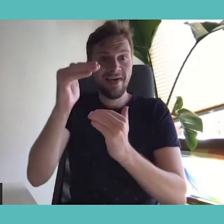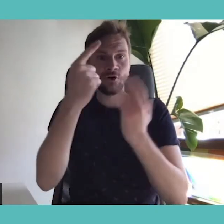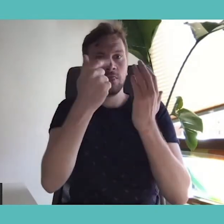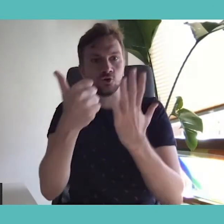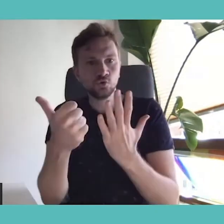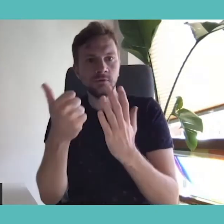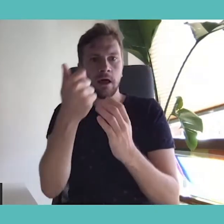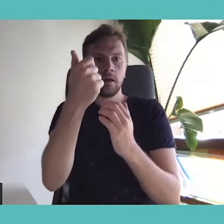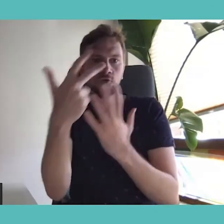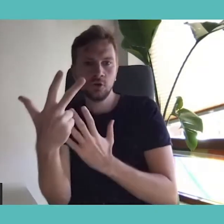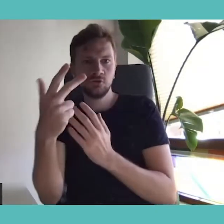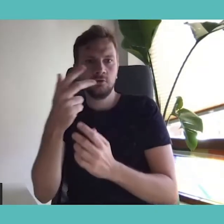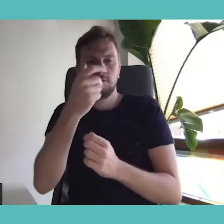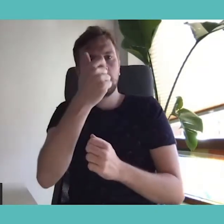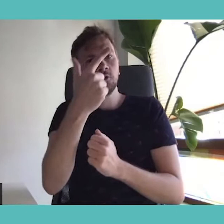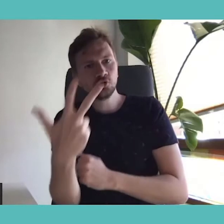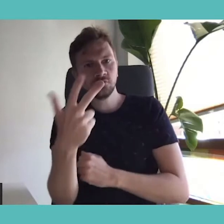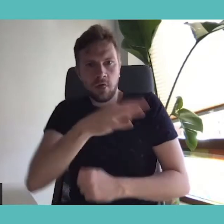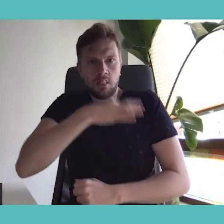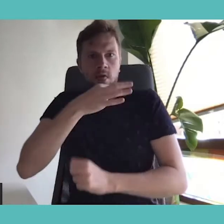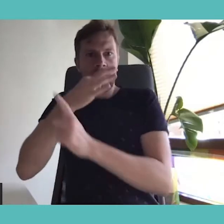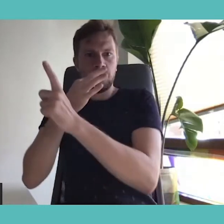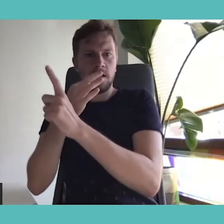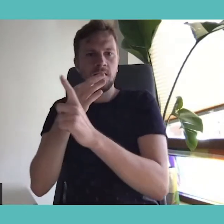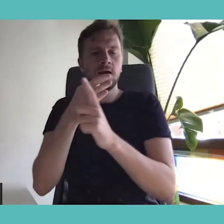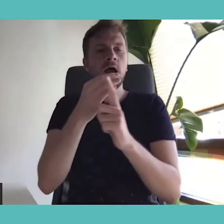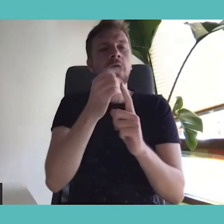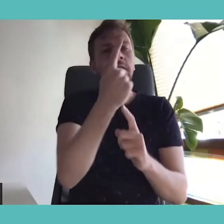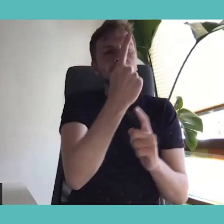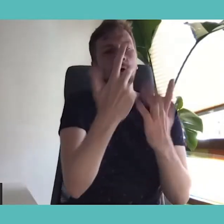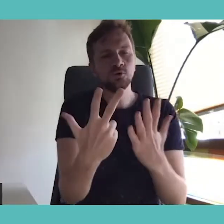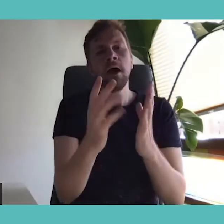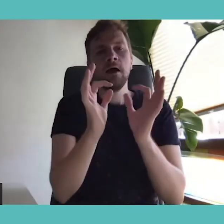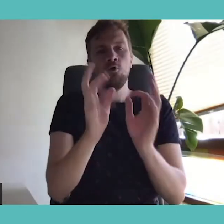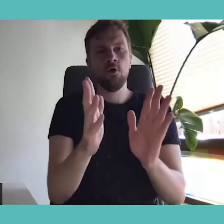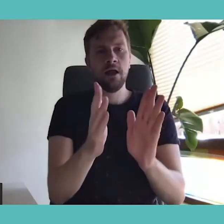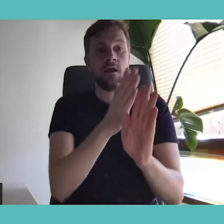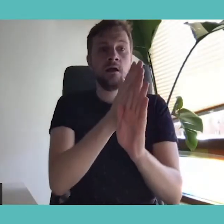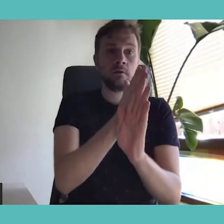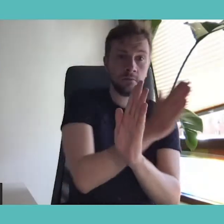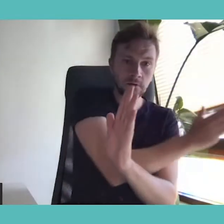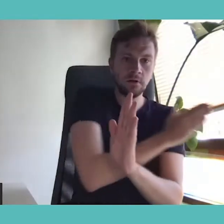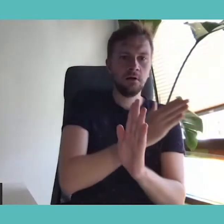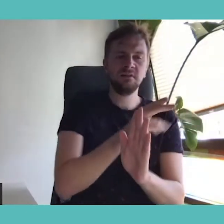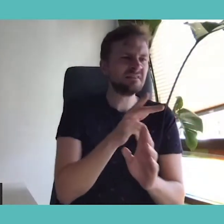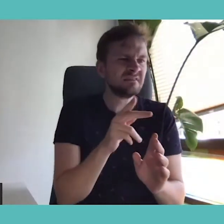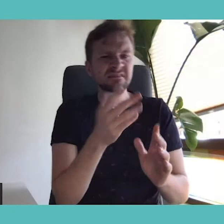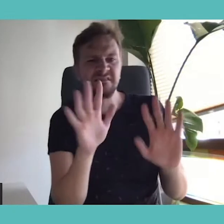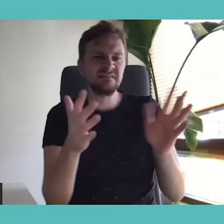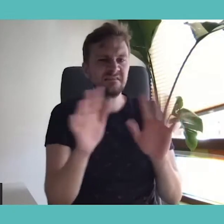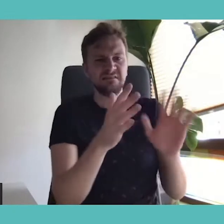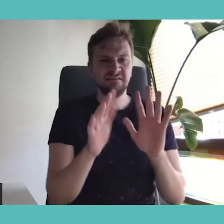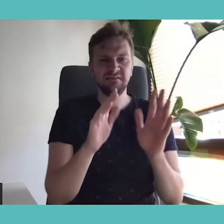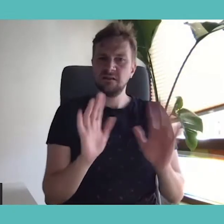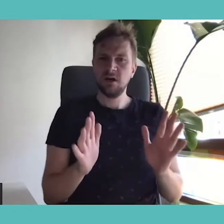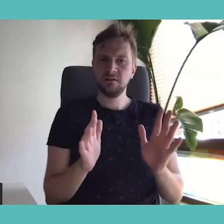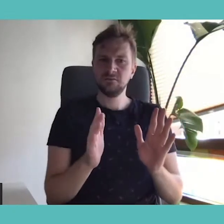Jeszcze lepsze są wymiary 1/6 czy 1/3. Natomiast 1/8 jest w porządku. Wszystko poniżej nie jest dobrym rozwiązaniem.